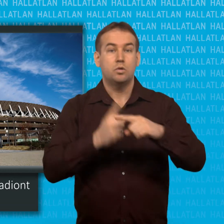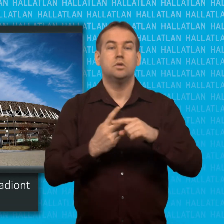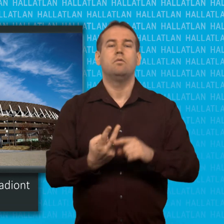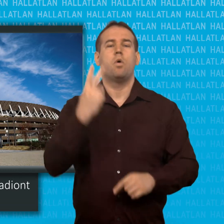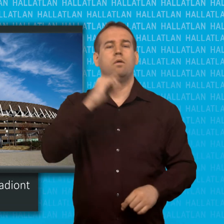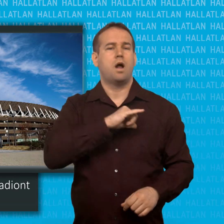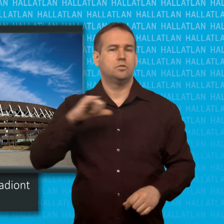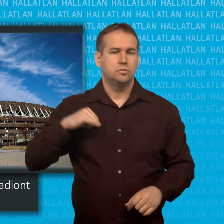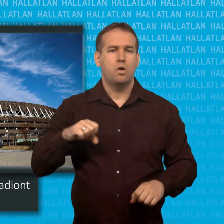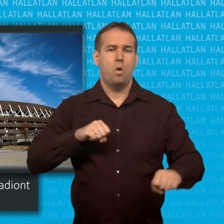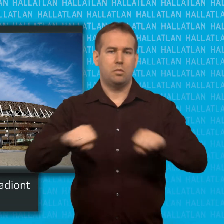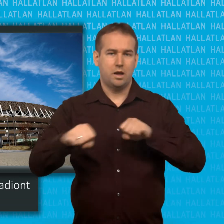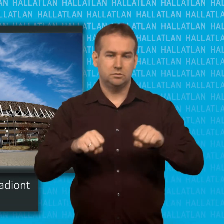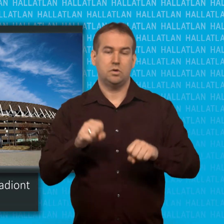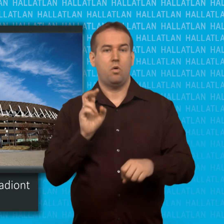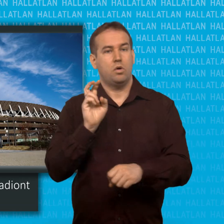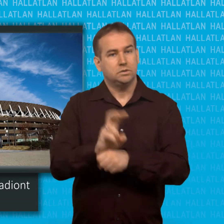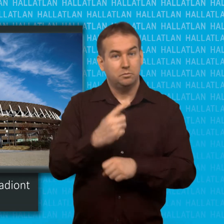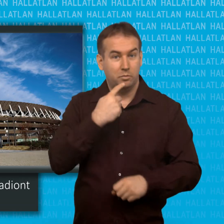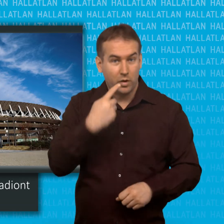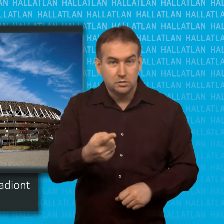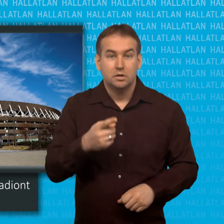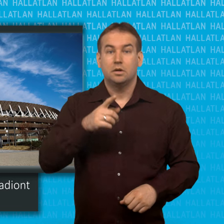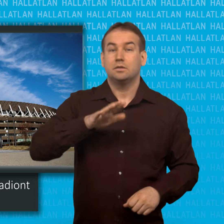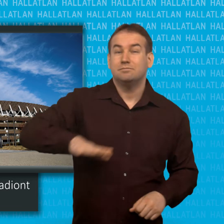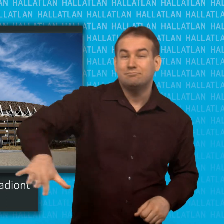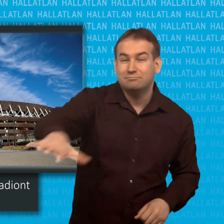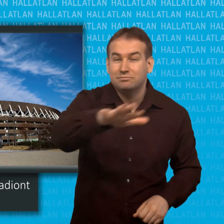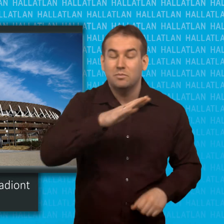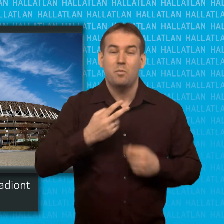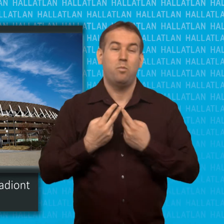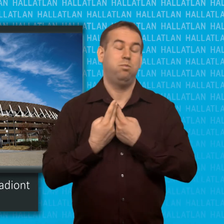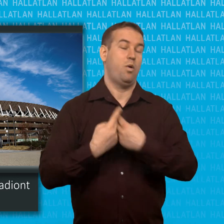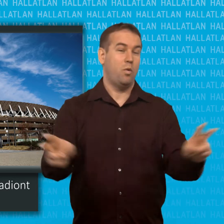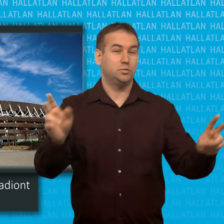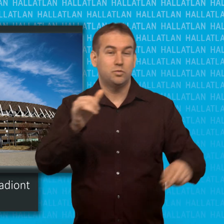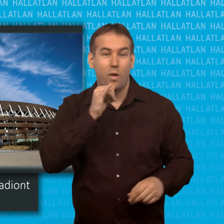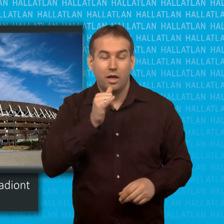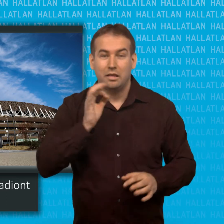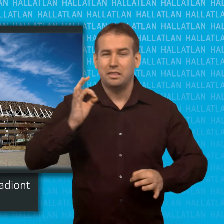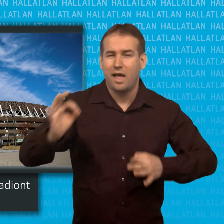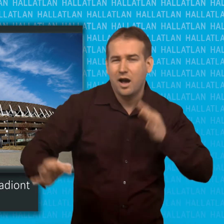míg Koike Juriko, a főváros kormányzója a zöld elemeket emelte ki,